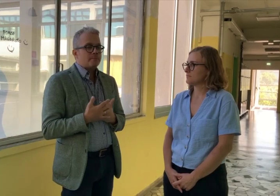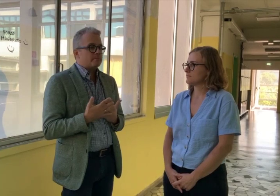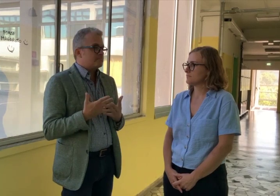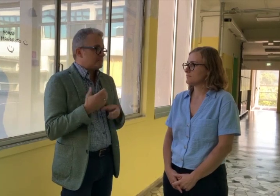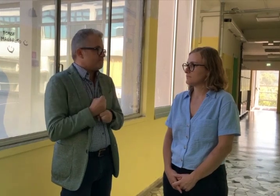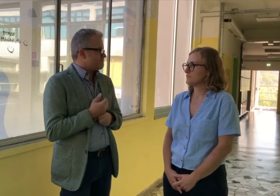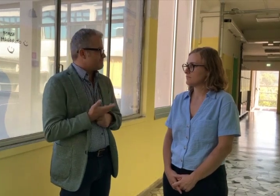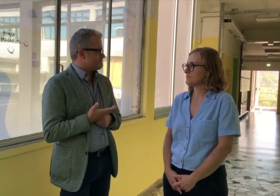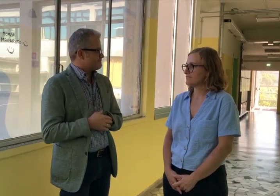Ecco, tutto qui.